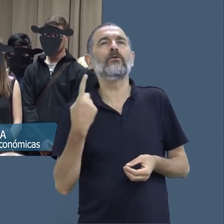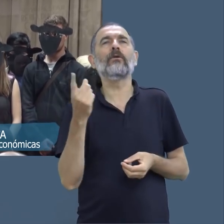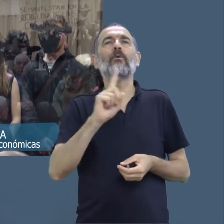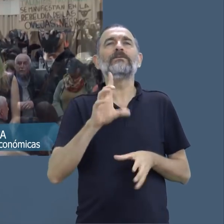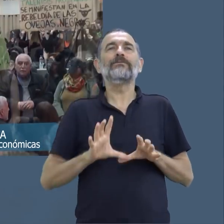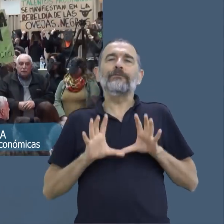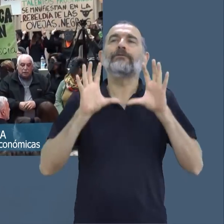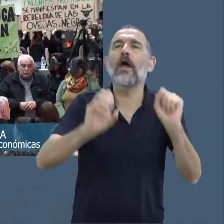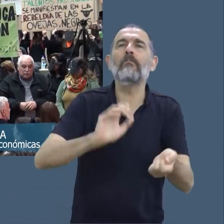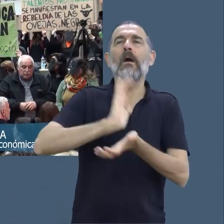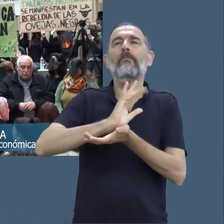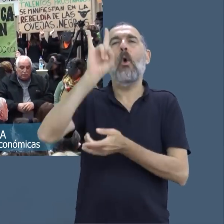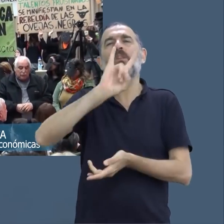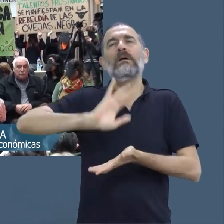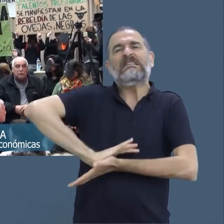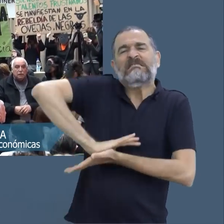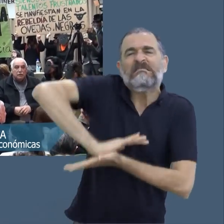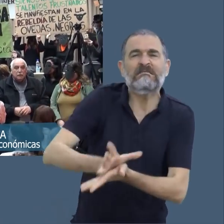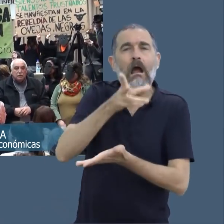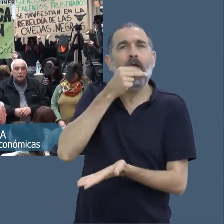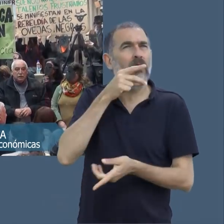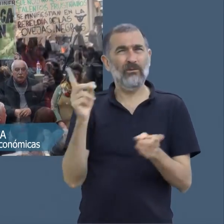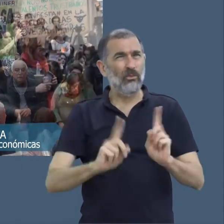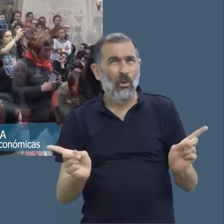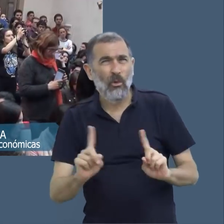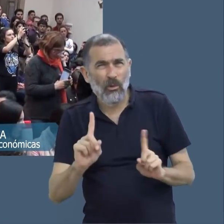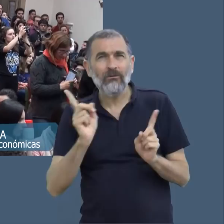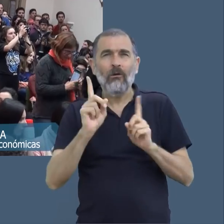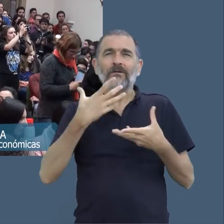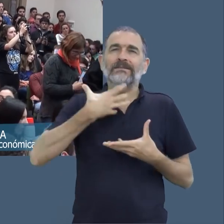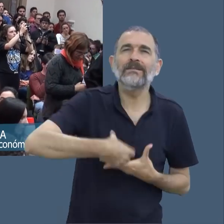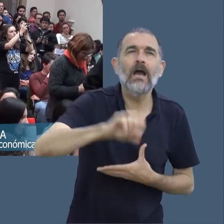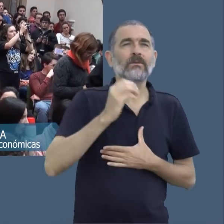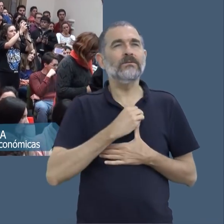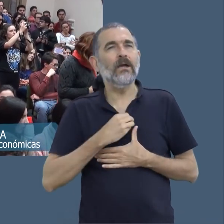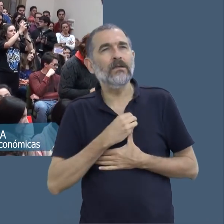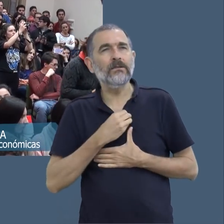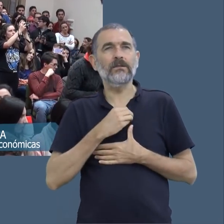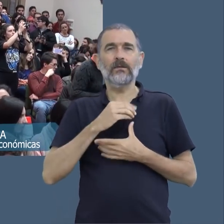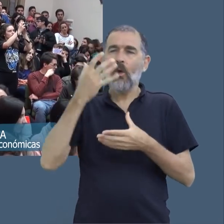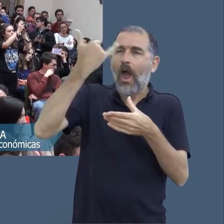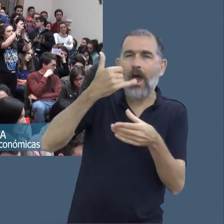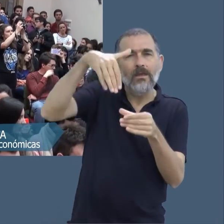no es que con las tomas hemos vaciado la Universidad nosotros no queremos vaciar la Universidad sino llenarla de sentido, llenarla de contenido,